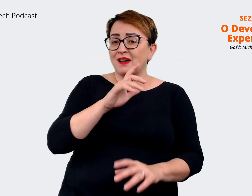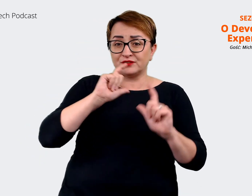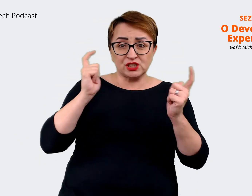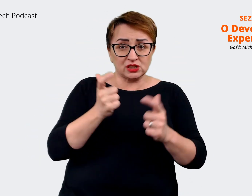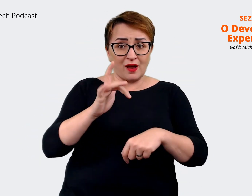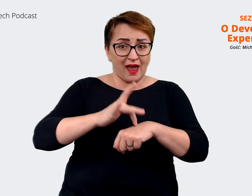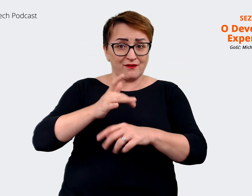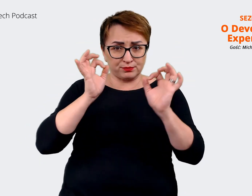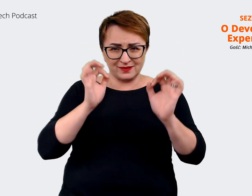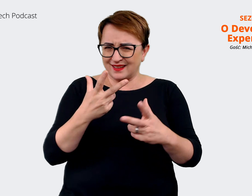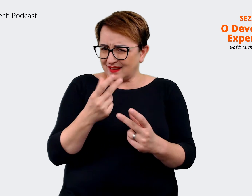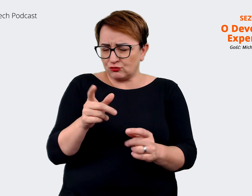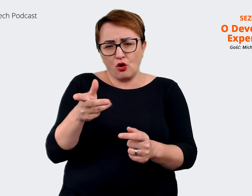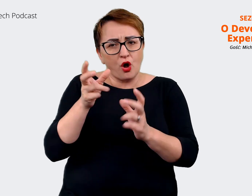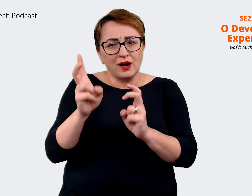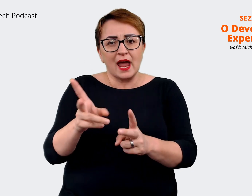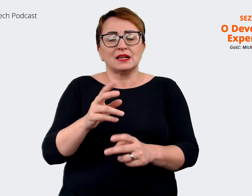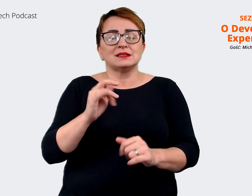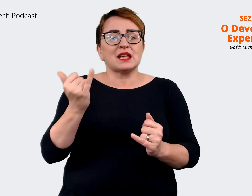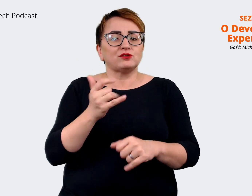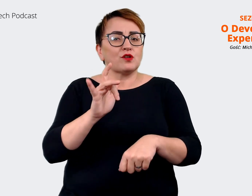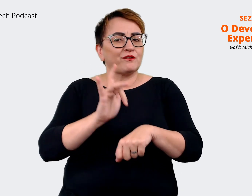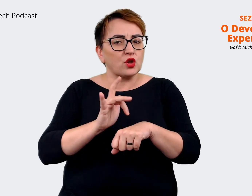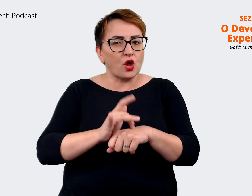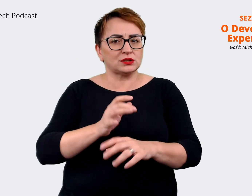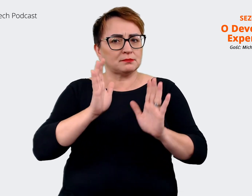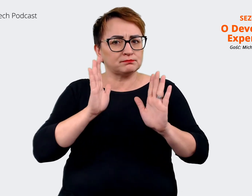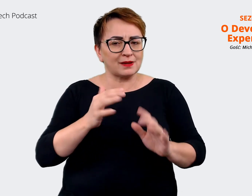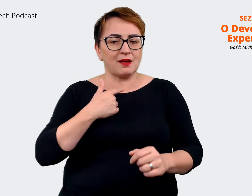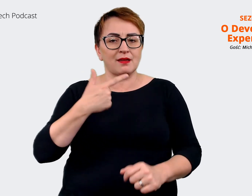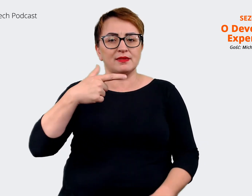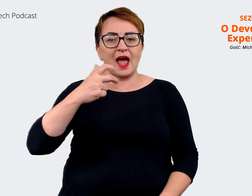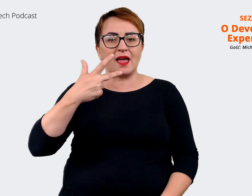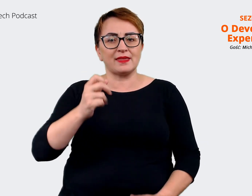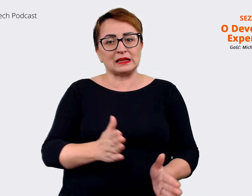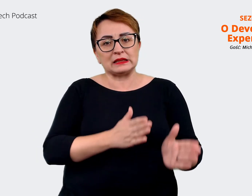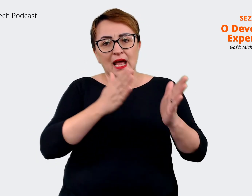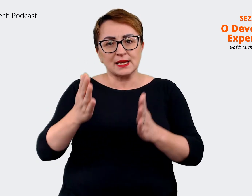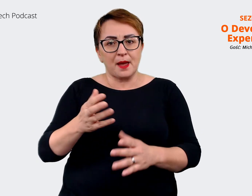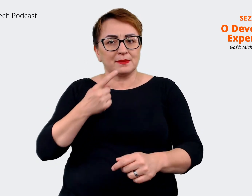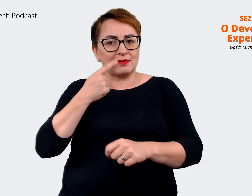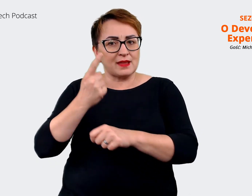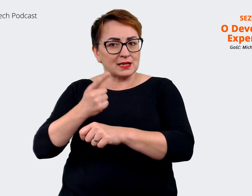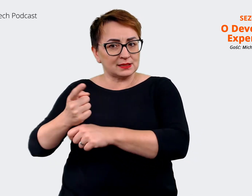i potem ma się dane do kolejnych gdzieś tam prób, decyzji. Ale będąc w miejscu,